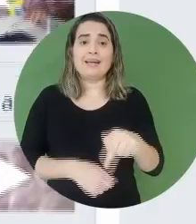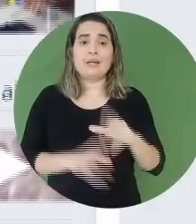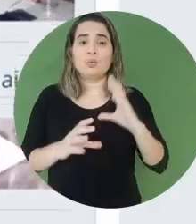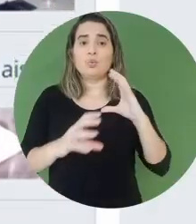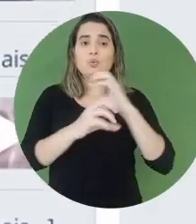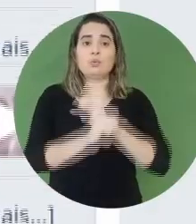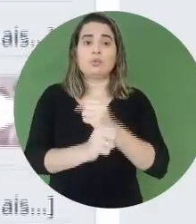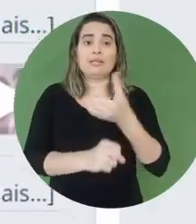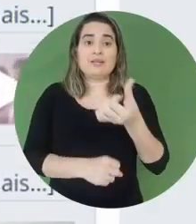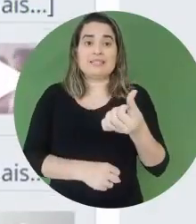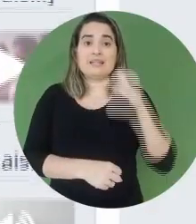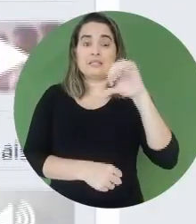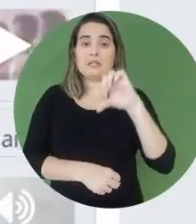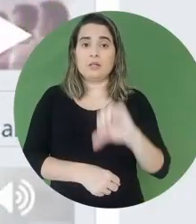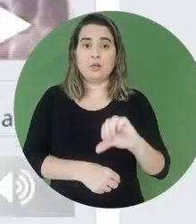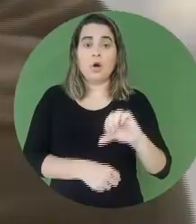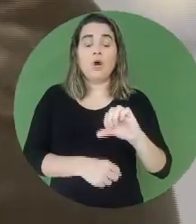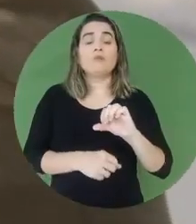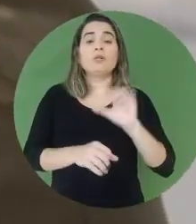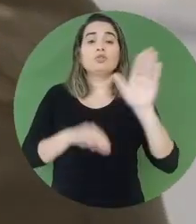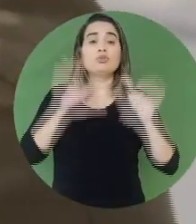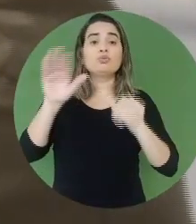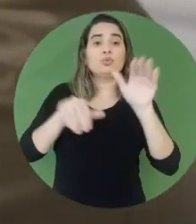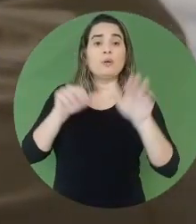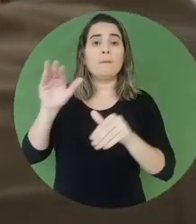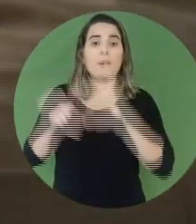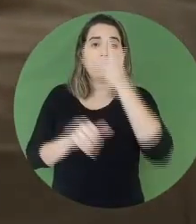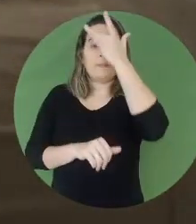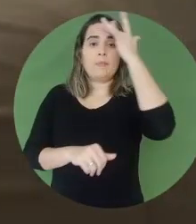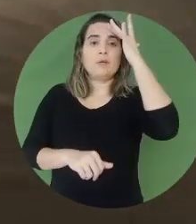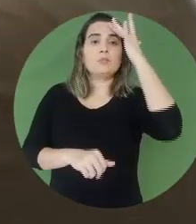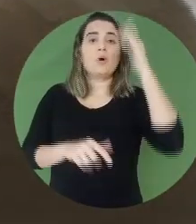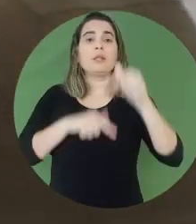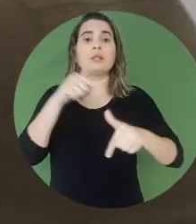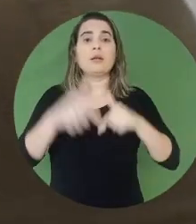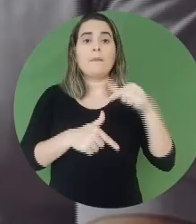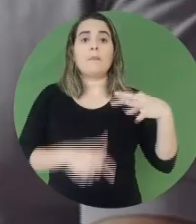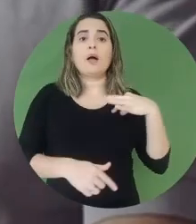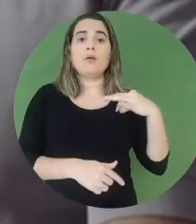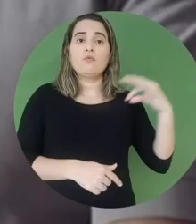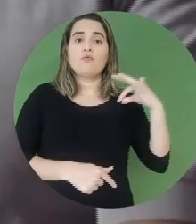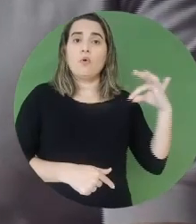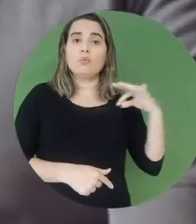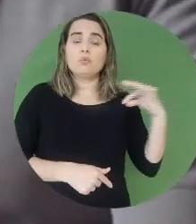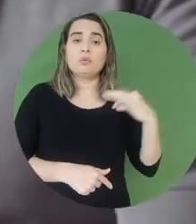convocam mesários voluntários. O cidadão que deseja contribuir com a democracia do nosso país,